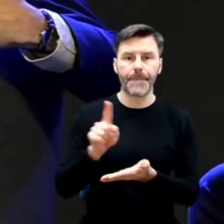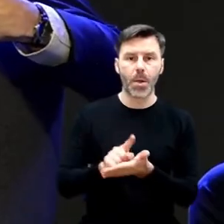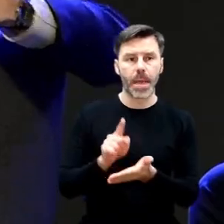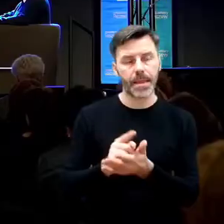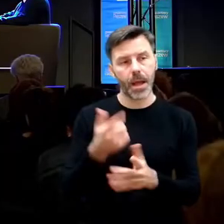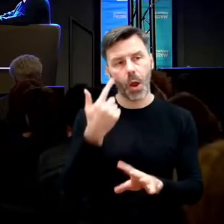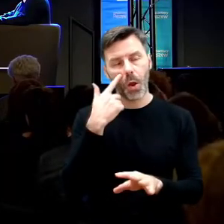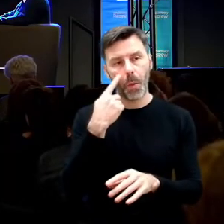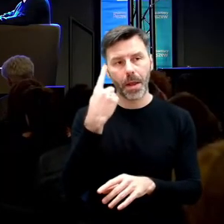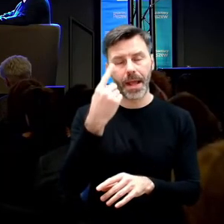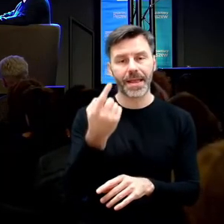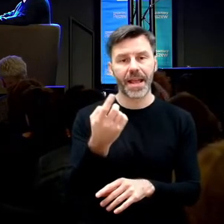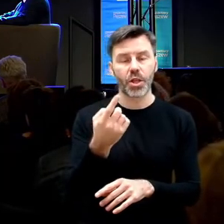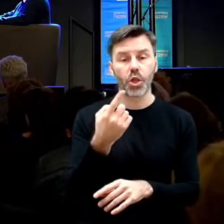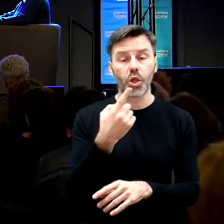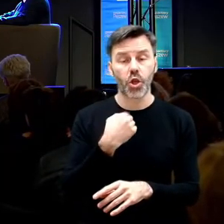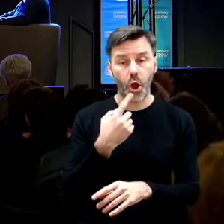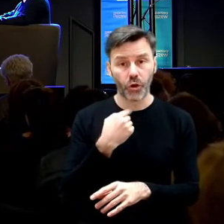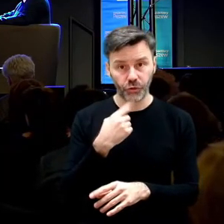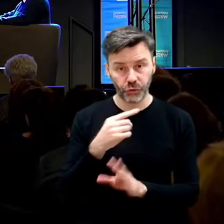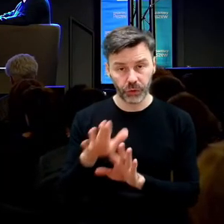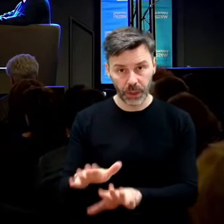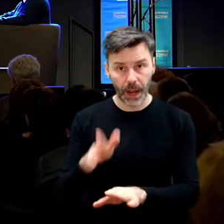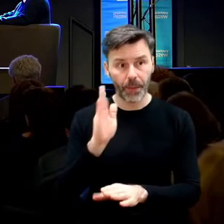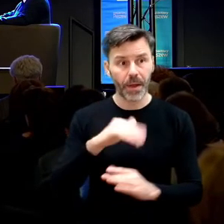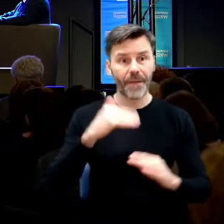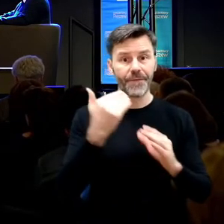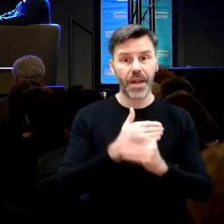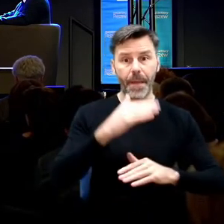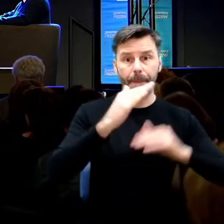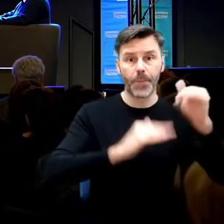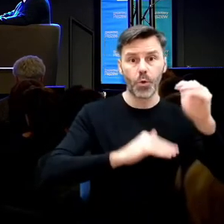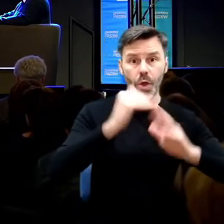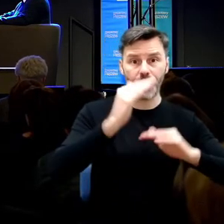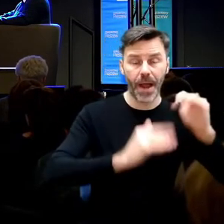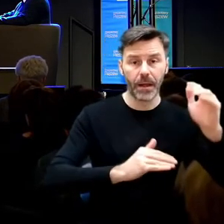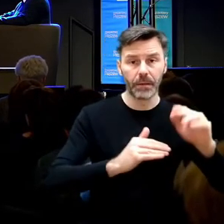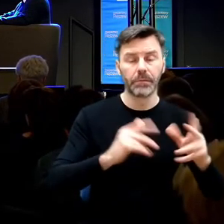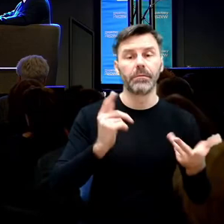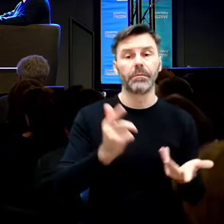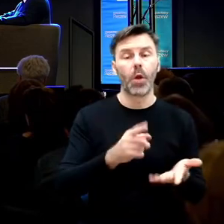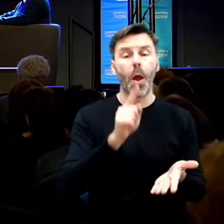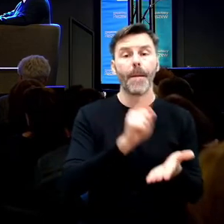Natomiast po wybudowaniu firmy podatek od nieruchomości już jest ponad 20 złotych, tak?